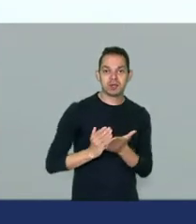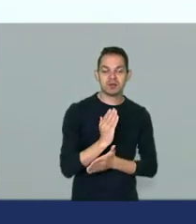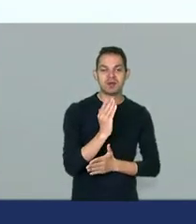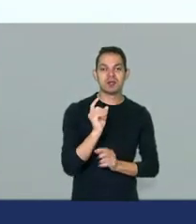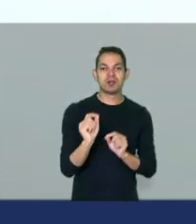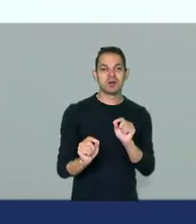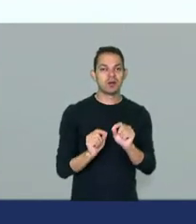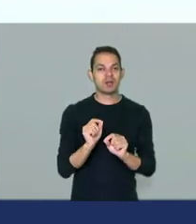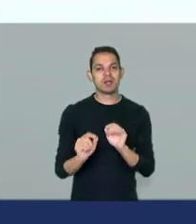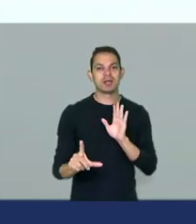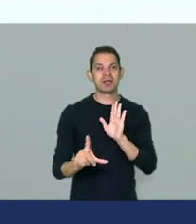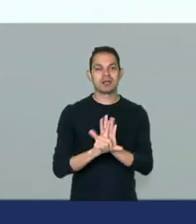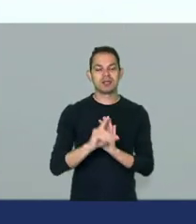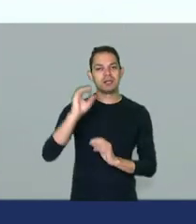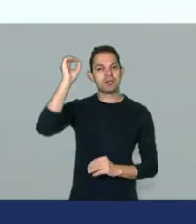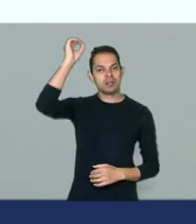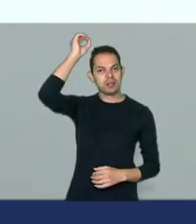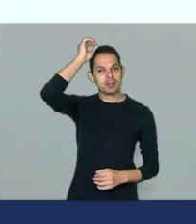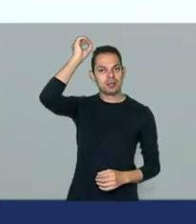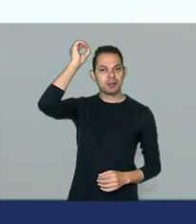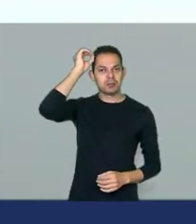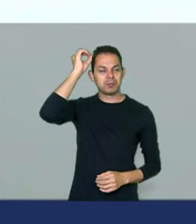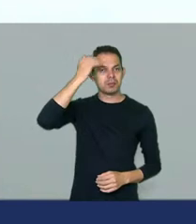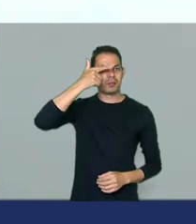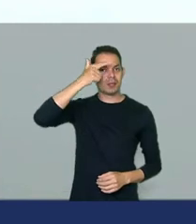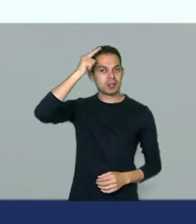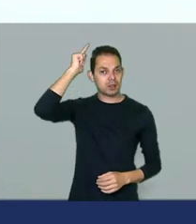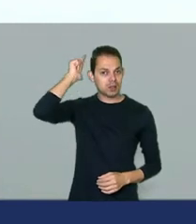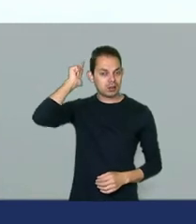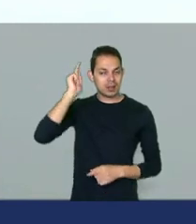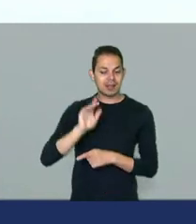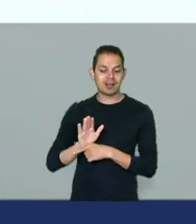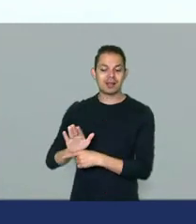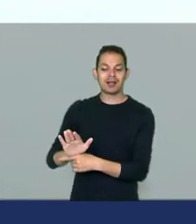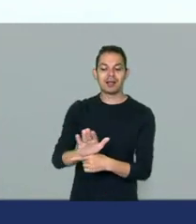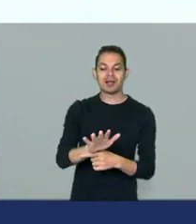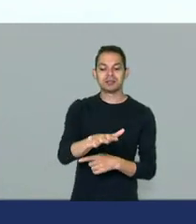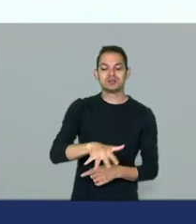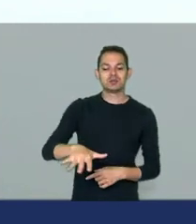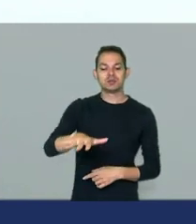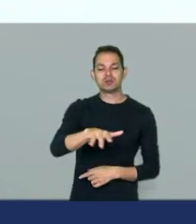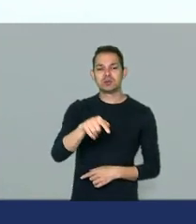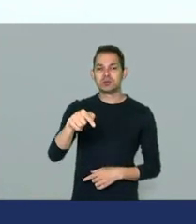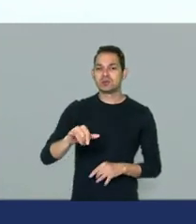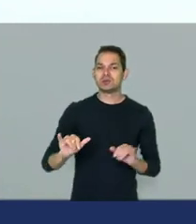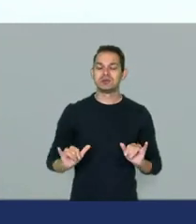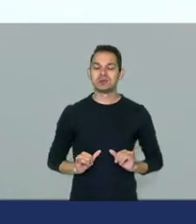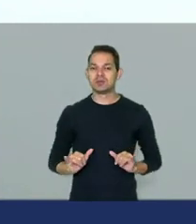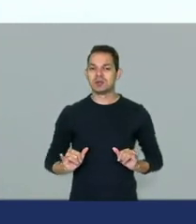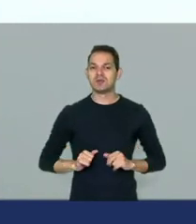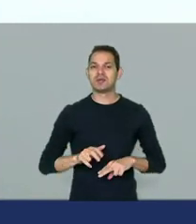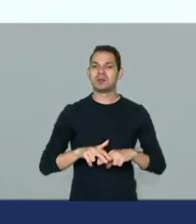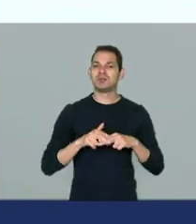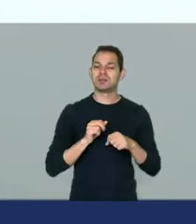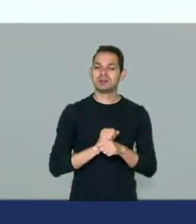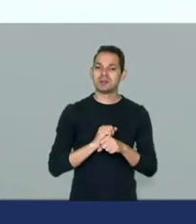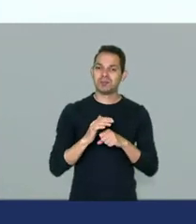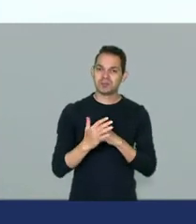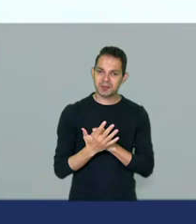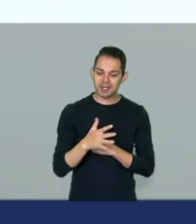APROVANDO A LEI PAULO GUSTAVO. UMA LEI QUE VEM EM SOCORRO EM UM SETOR QUE TEM SOFRIDO MUITO COM A PANDEMIA, SOFREU E CONTINUA SOFRENDO. SÃO MAIS